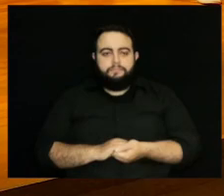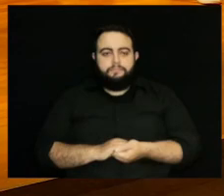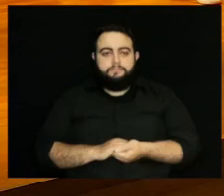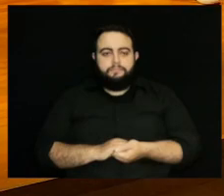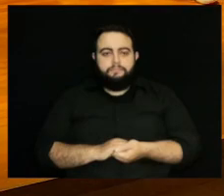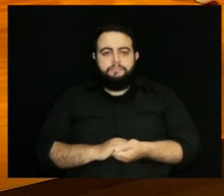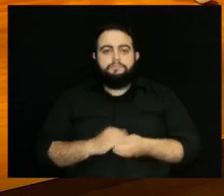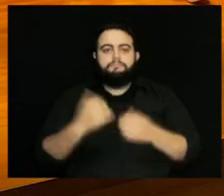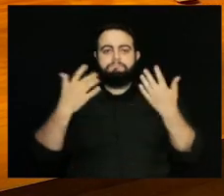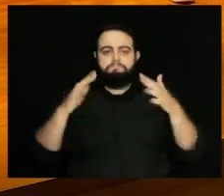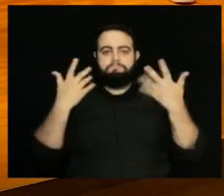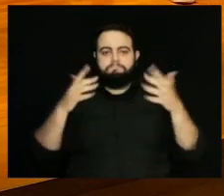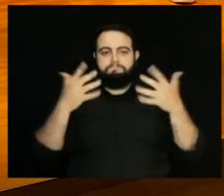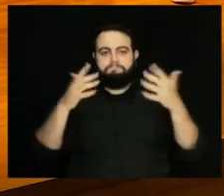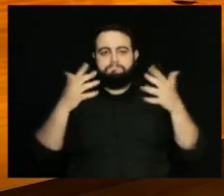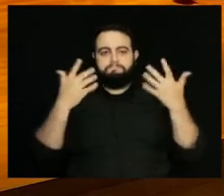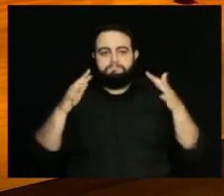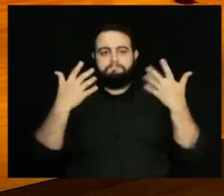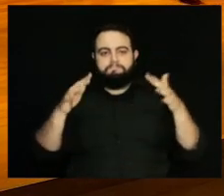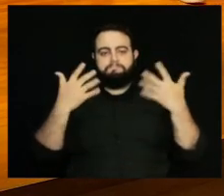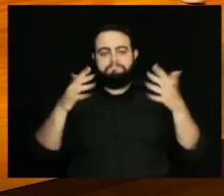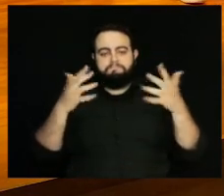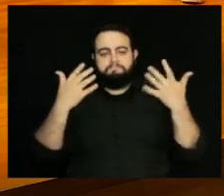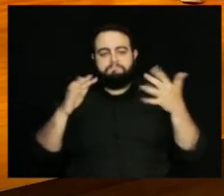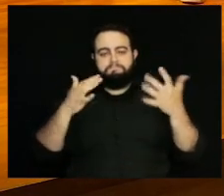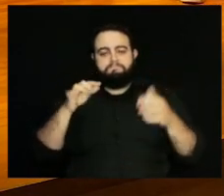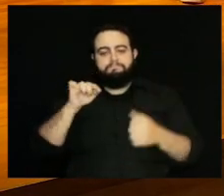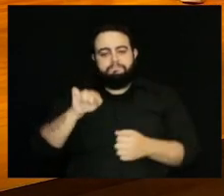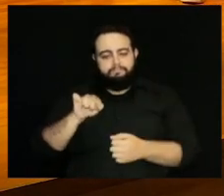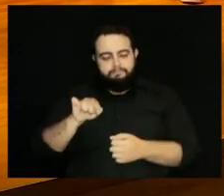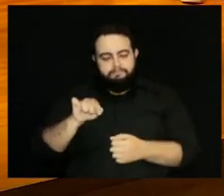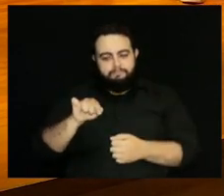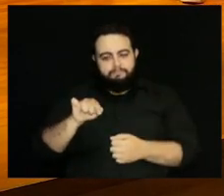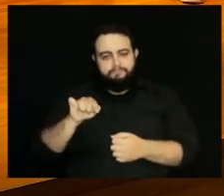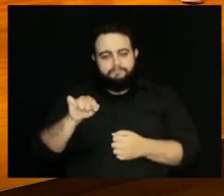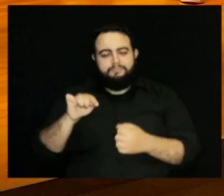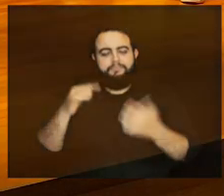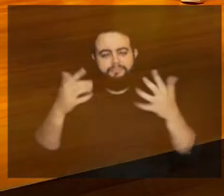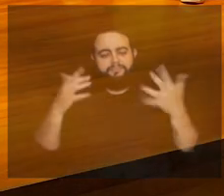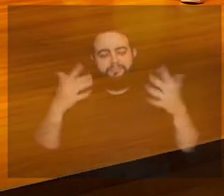[Aplausos]